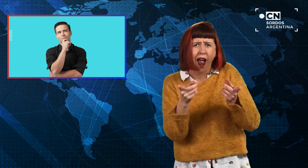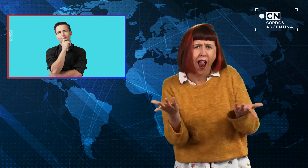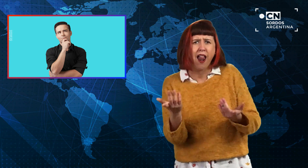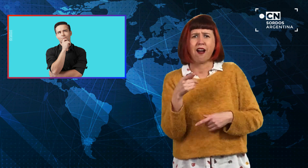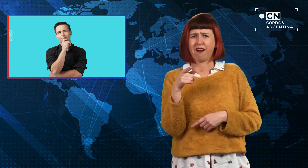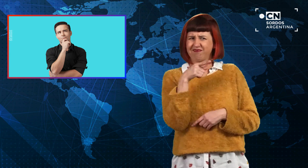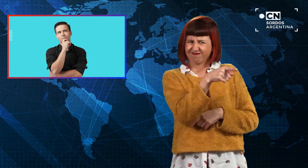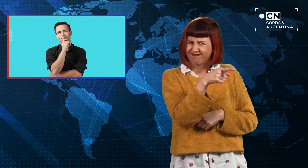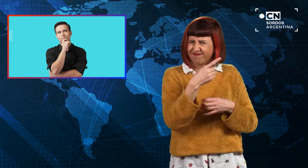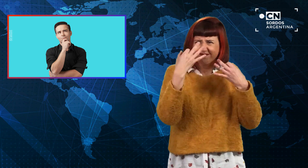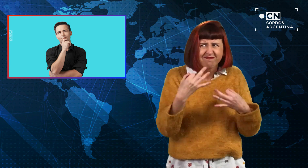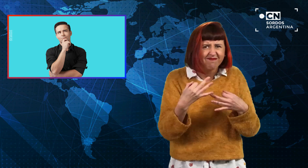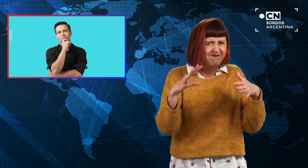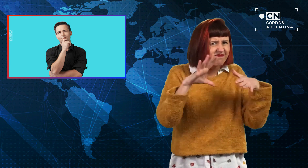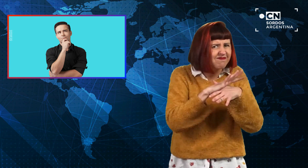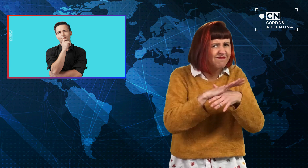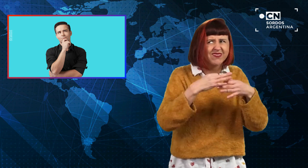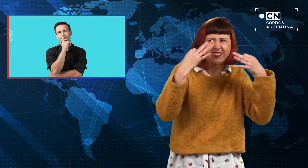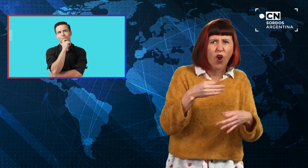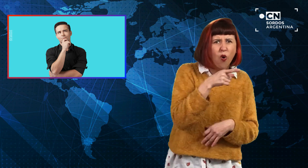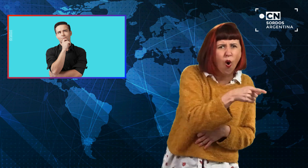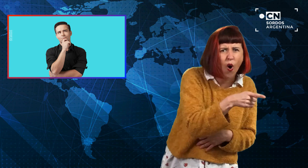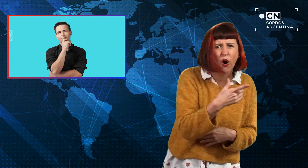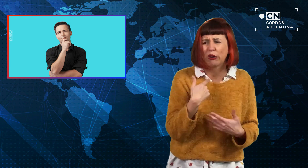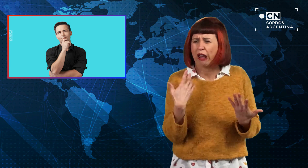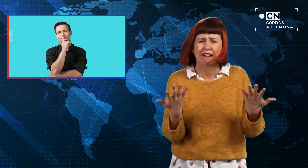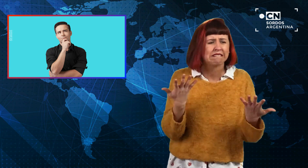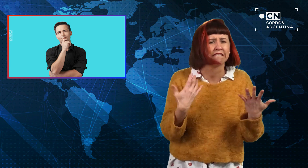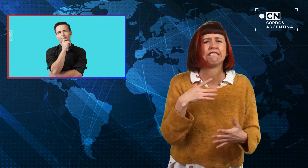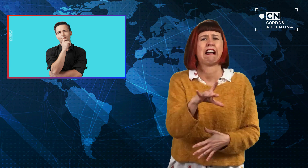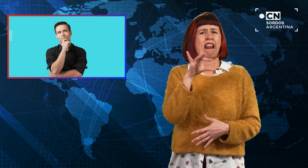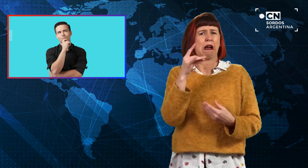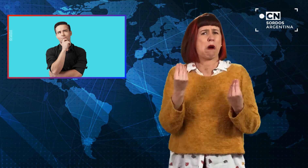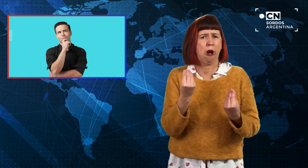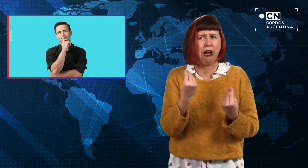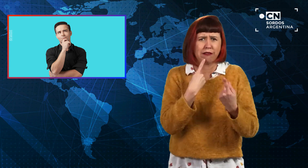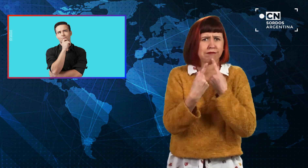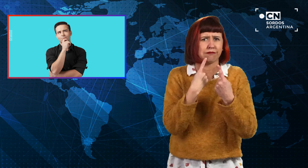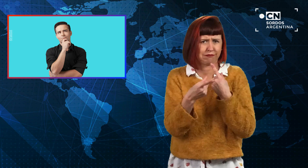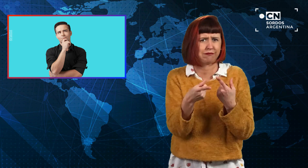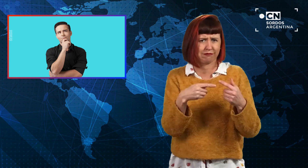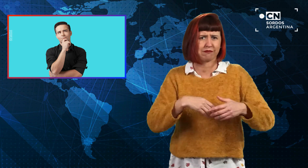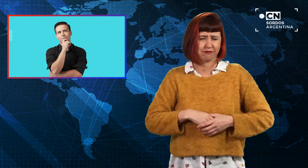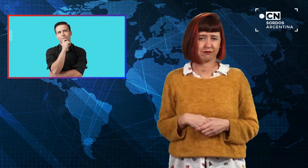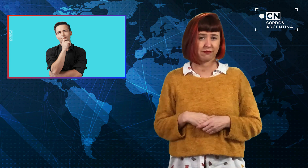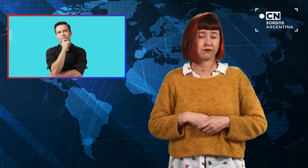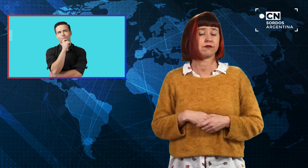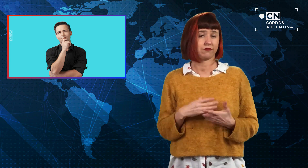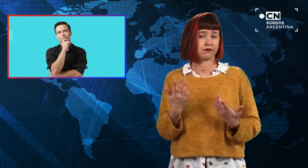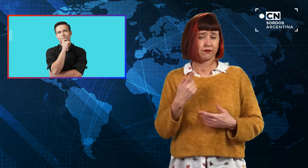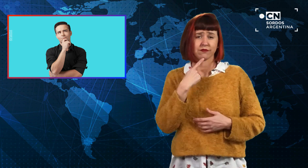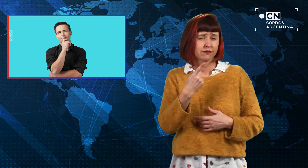¿Es seguro y eficaz combinar vacunas? ¿Puedo elegir cuál me doy? Son algunas de las inquietudes que respondieron especialistas.